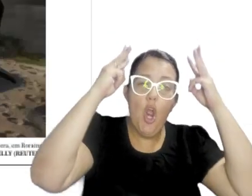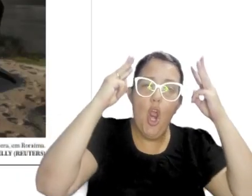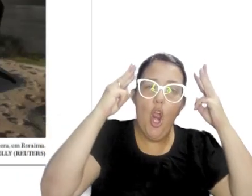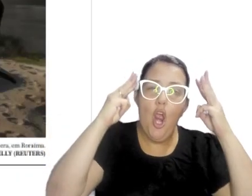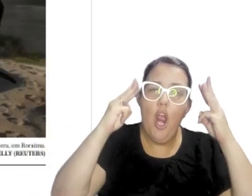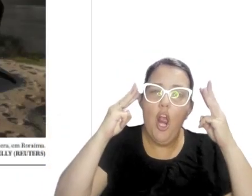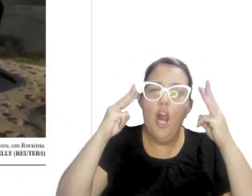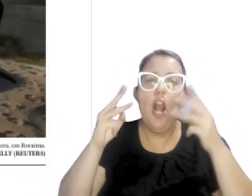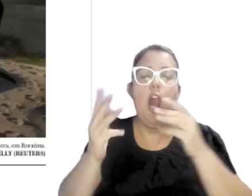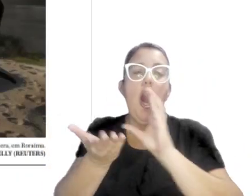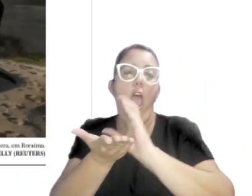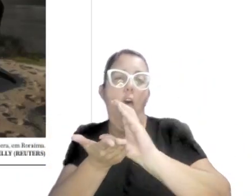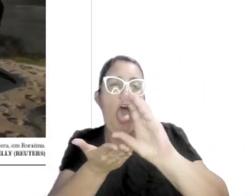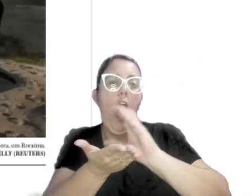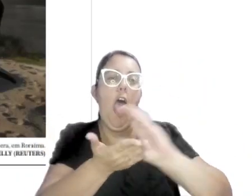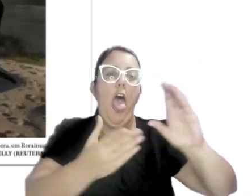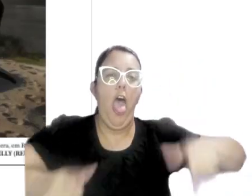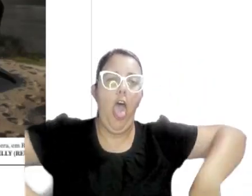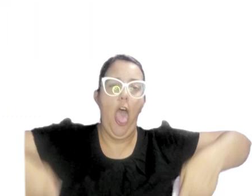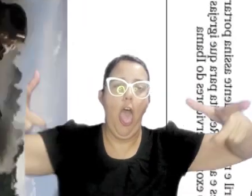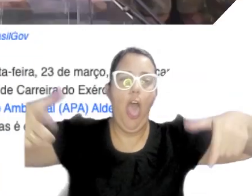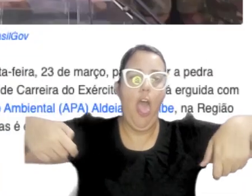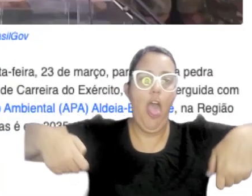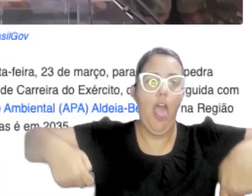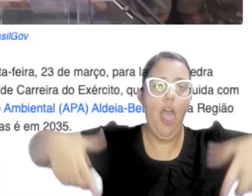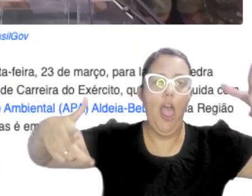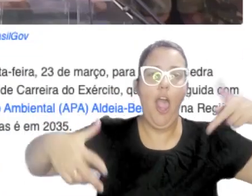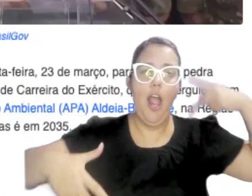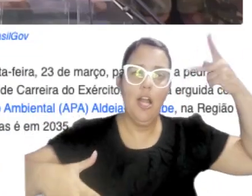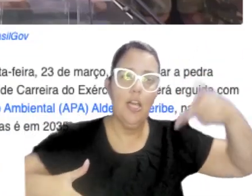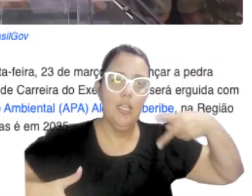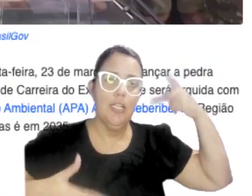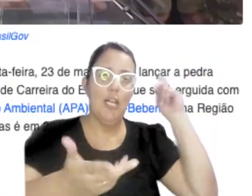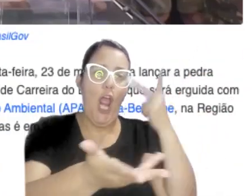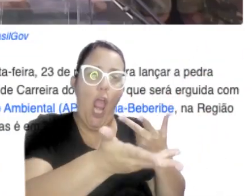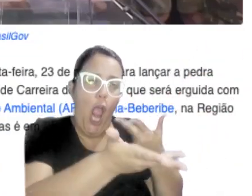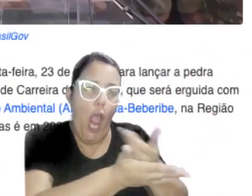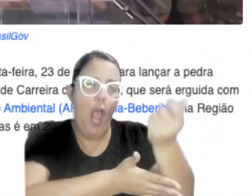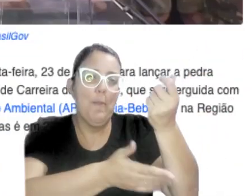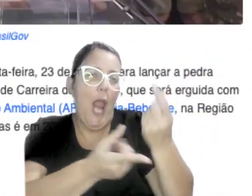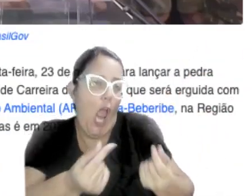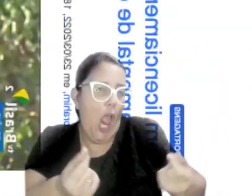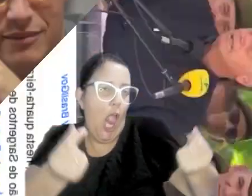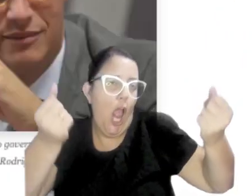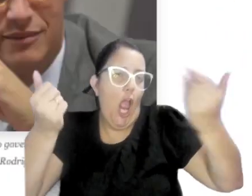...através do financiamento de campanha (Presta atenção!) Foi comprada com vintém